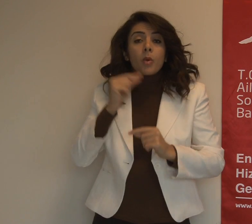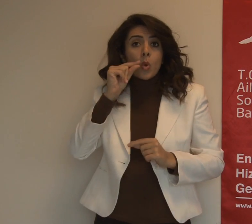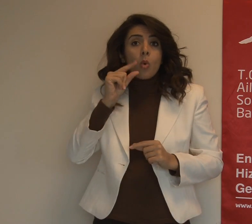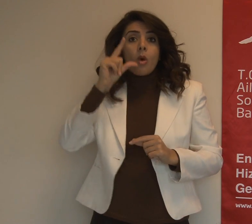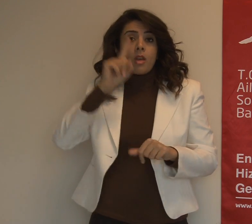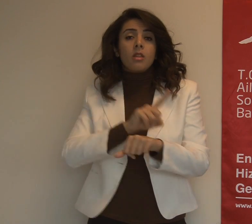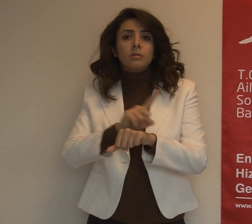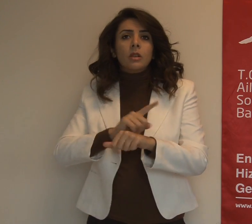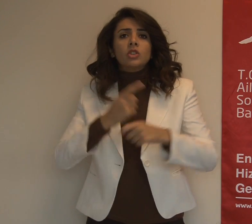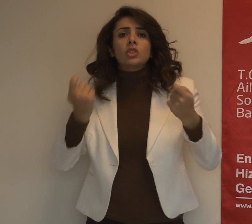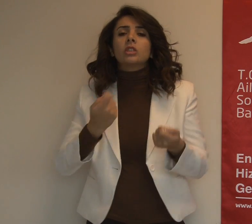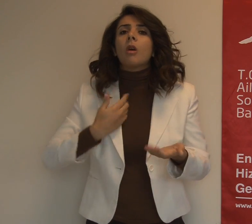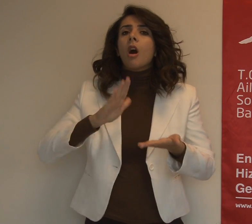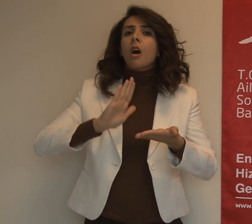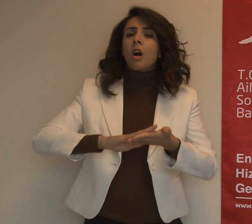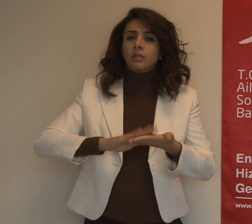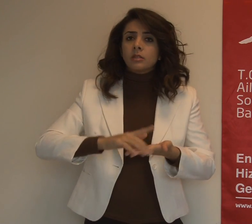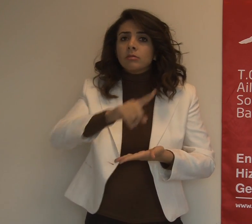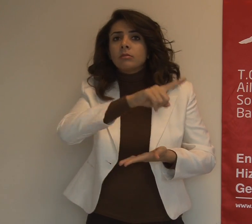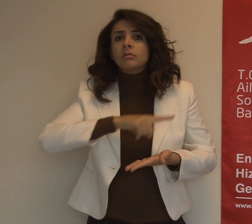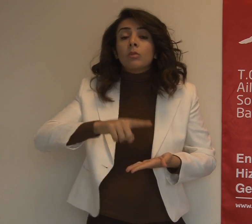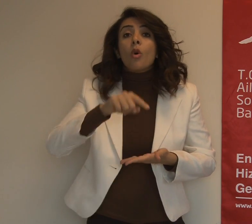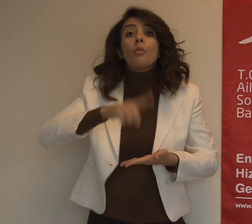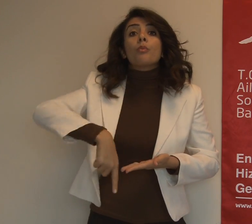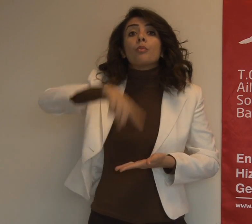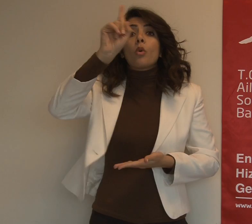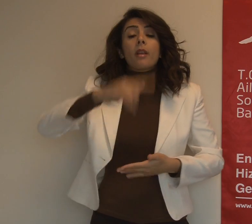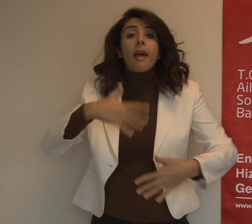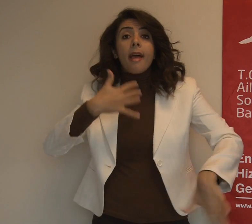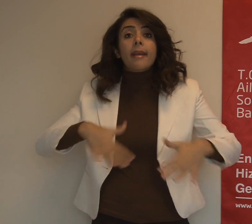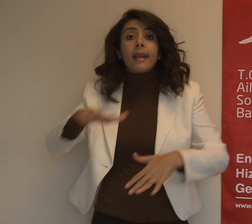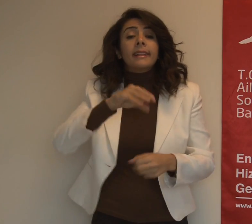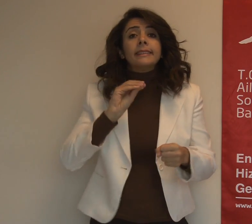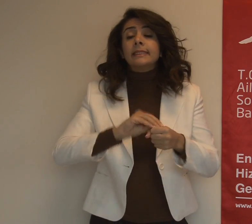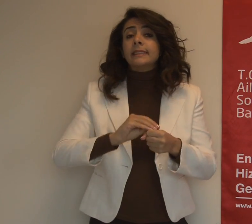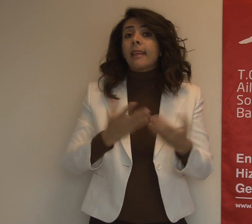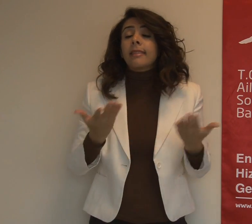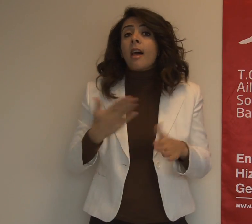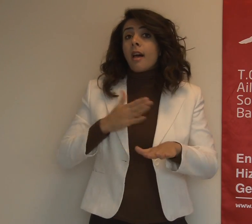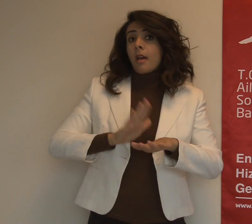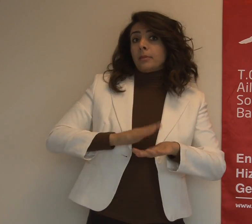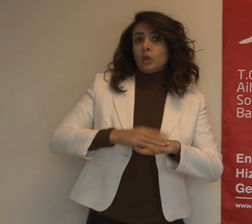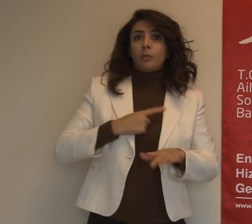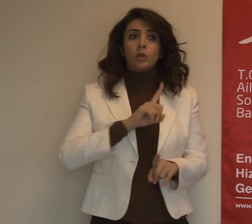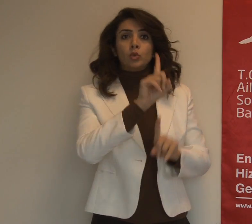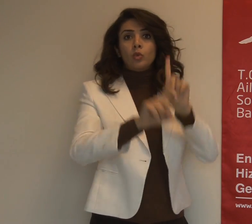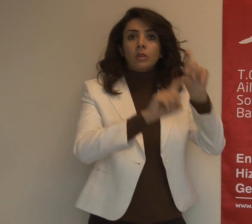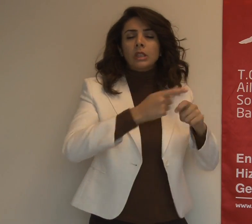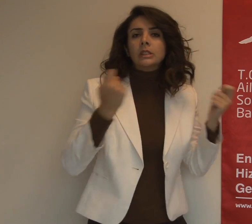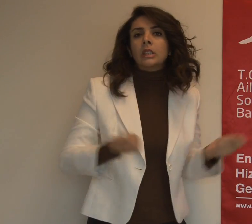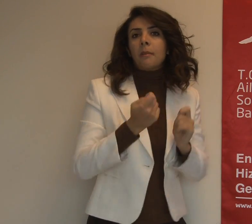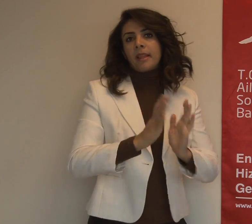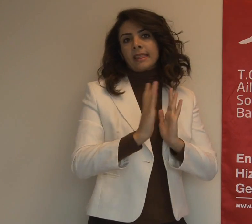Her sabah kaldığımda çalışma arkadaşlarımıza 'bugün engelliler için ne yapacağız' diyerek çalıştım.